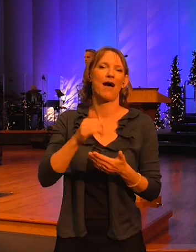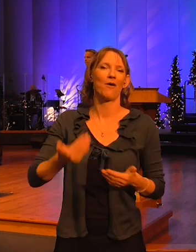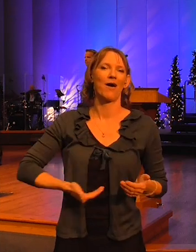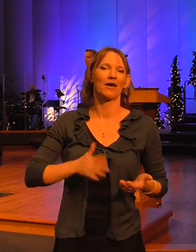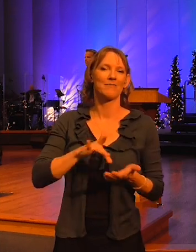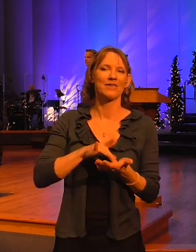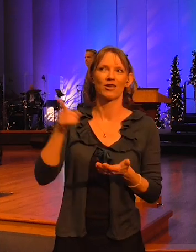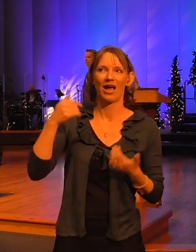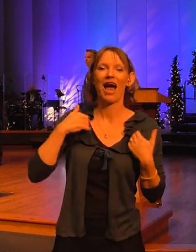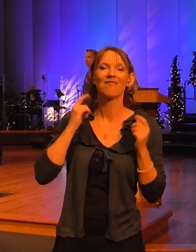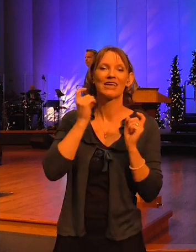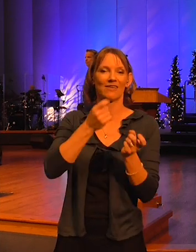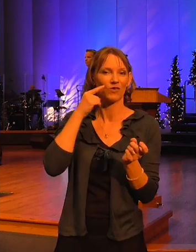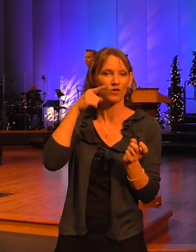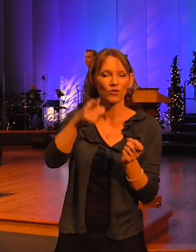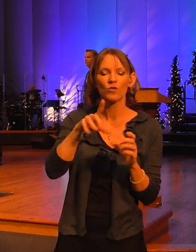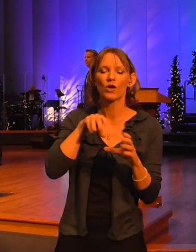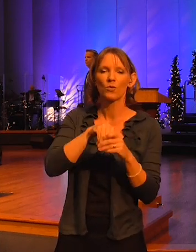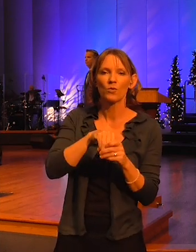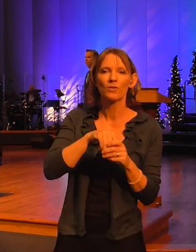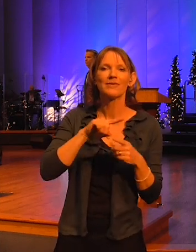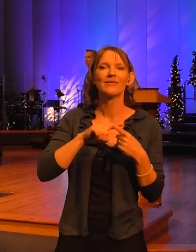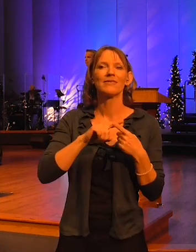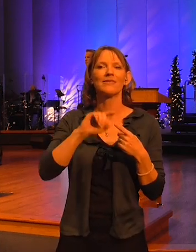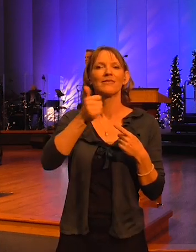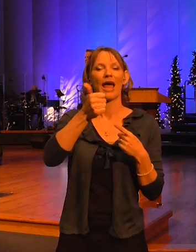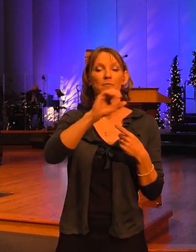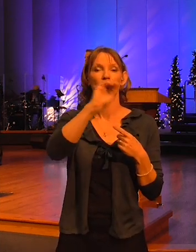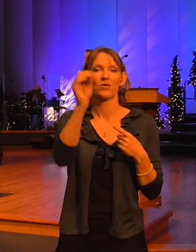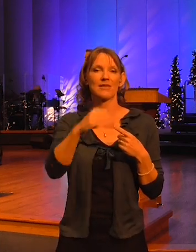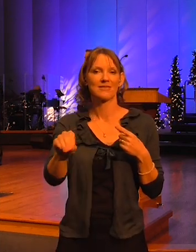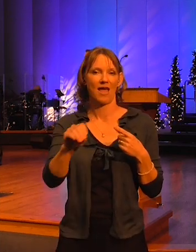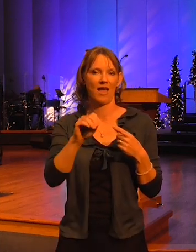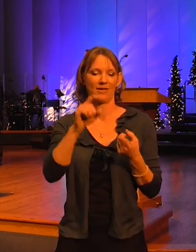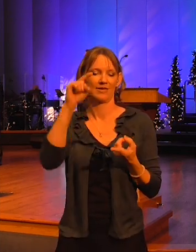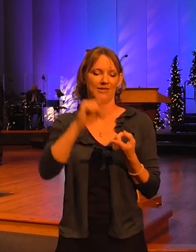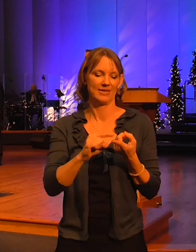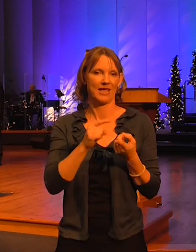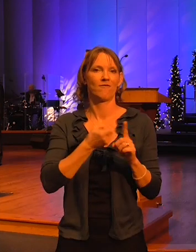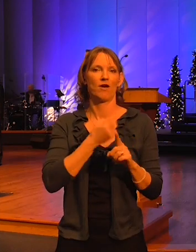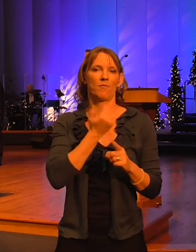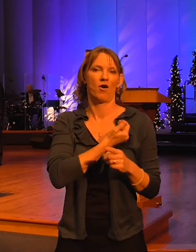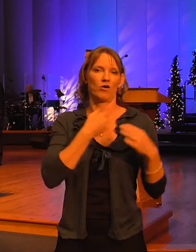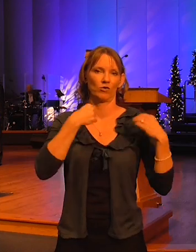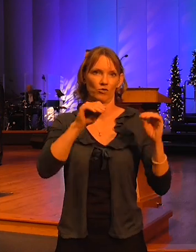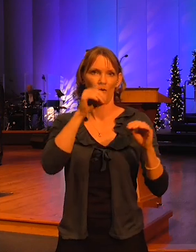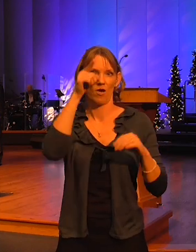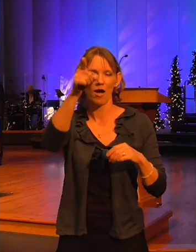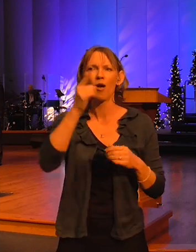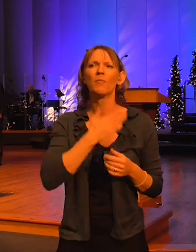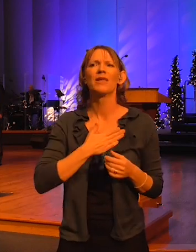. incluye un 10% de descuento en nuestra tienda, así que venga y descubra más sobre nosotros para que pueda regresar